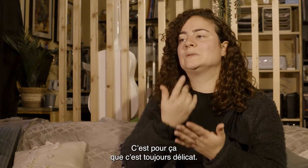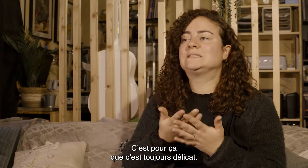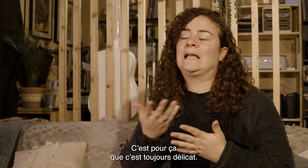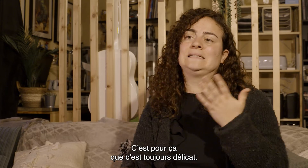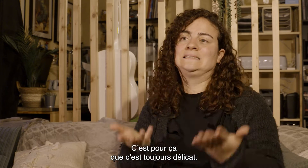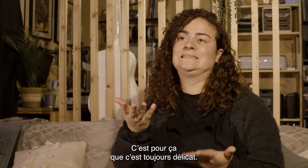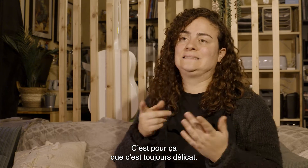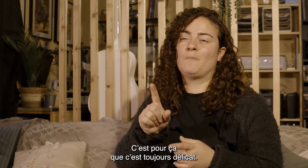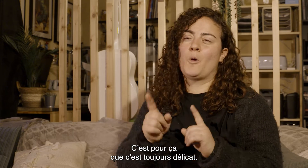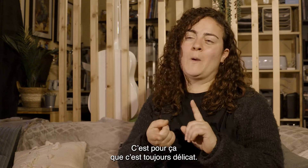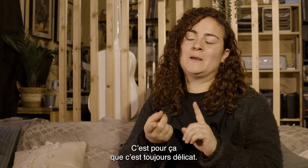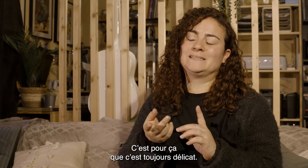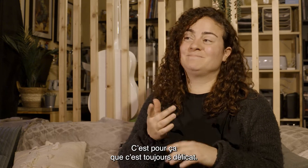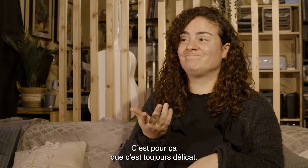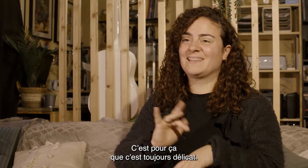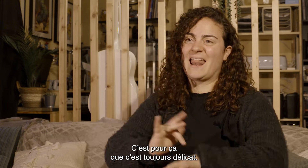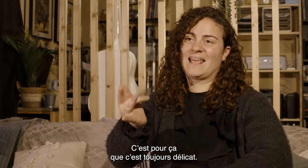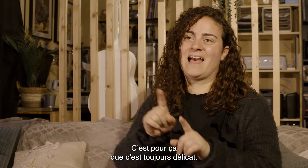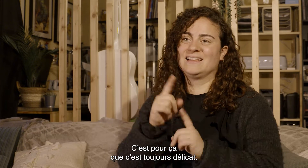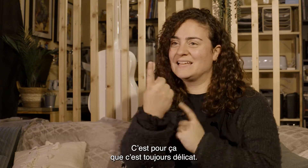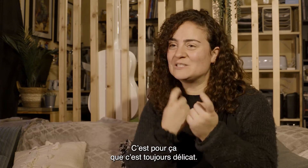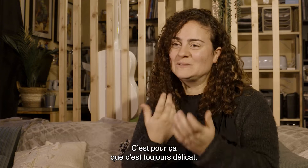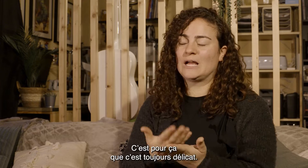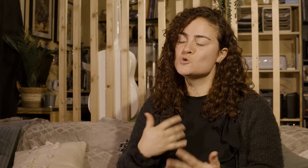C’est pour ça que c’est toujours délicat.